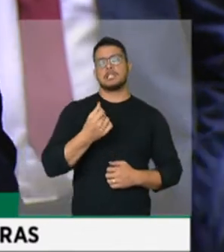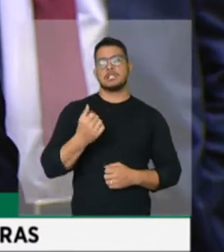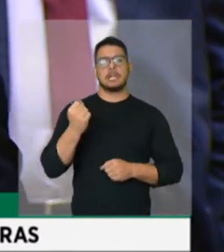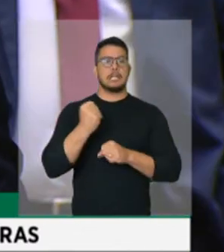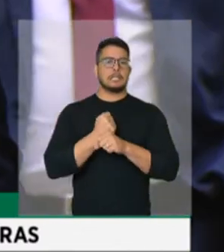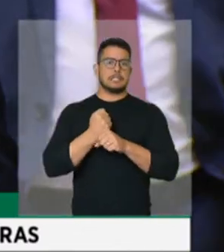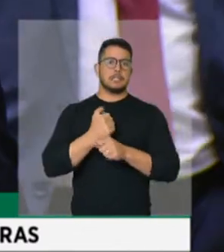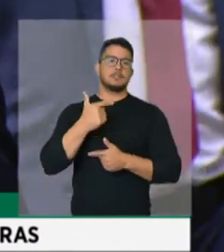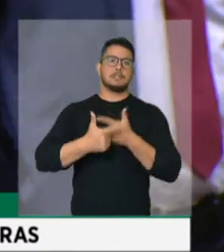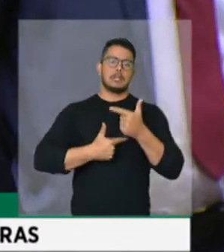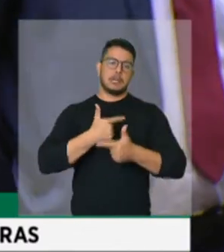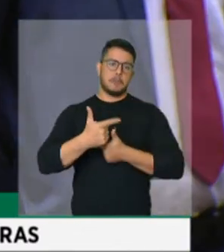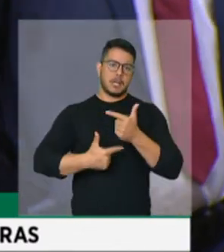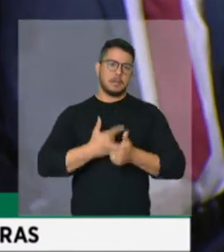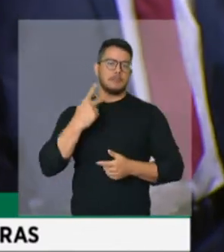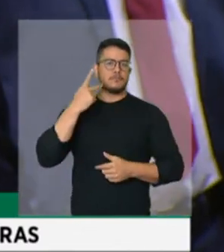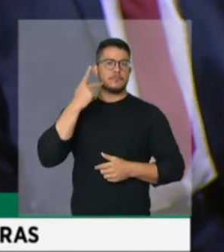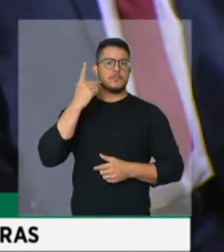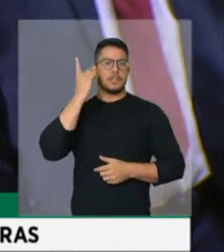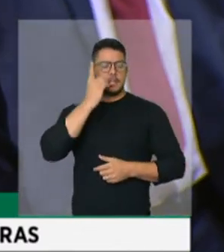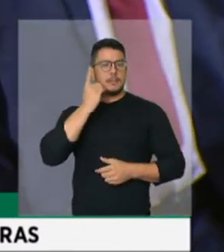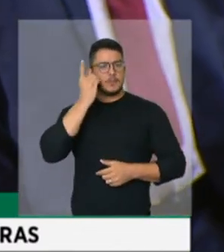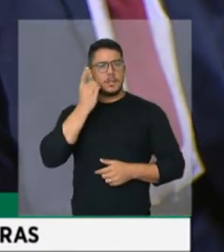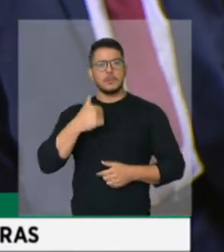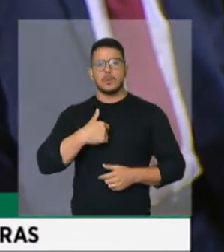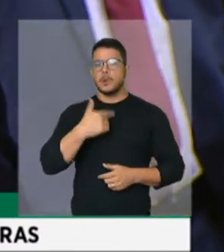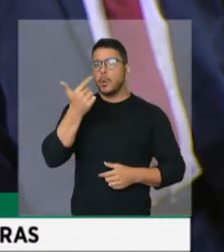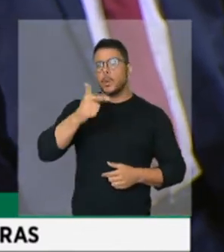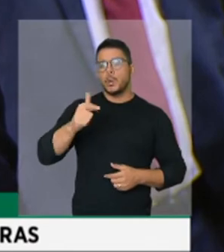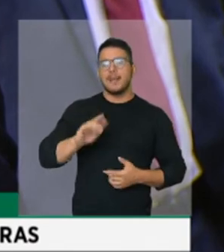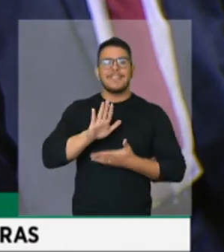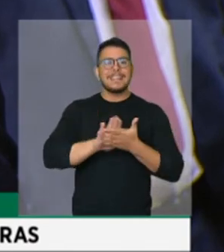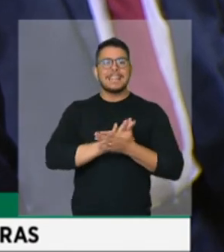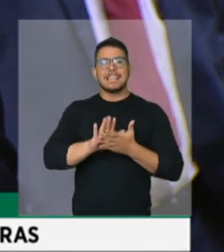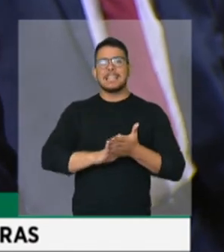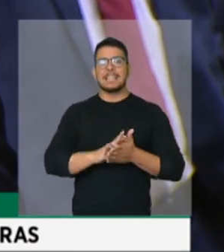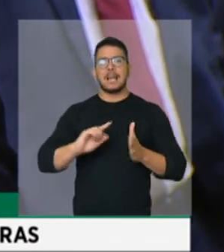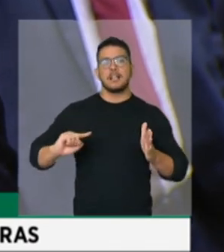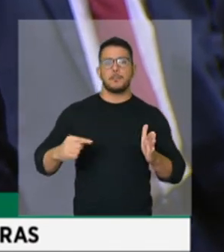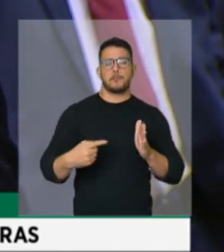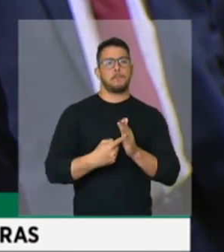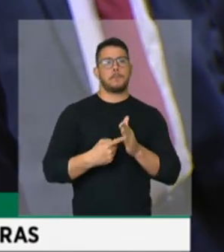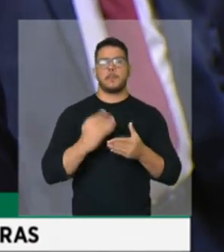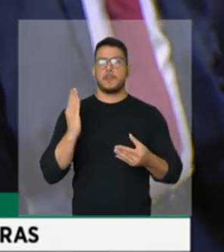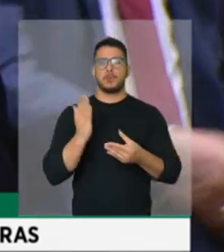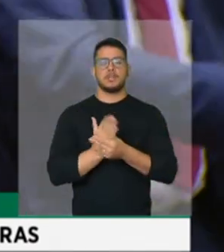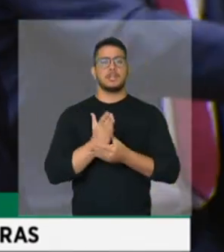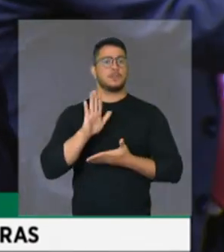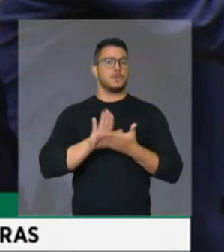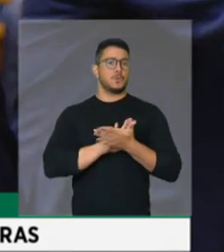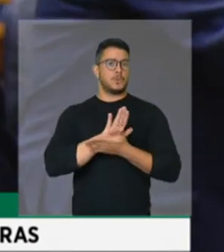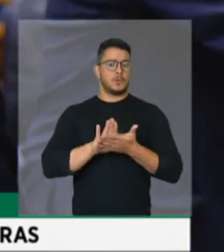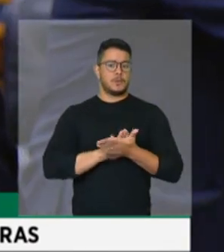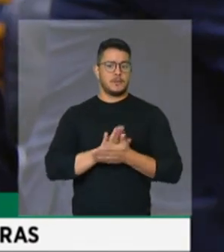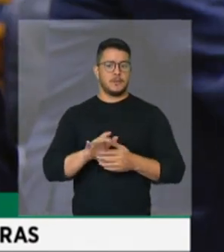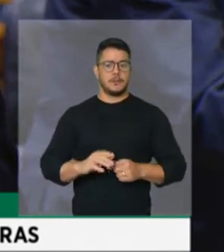PÚBLICA. NÃO TENHO UMA ÚNICA ACUSAÇÃO, NÃO RESPONDO A UM ÚNICO INQUÉ RITO. TODOS SABEM A FORMA DE ME CONDUZIR. SÓ TEM UMA HERANÇA, UM LEGADO QUE HERDEI